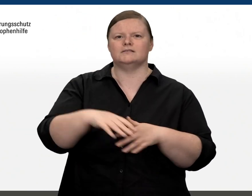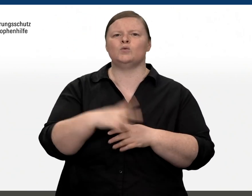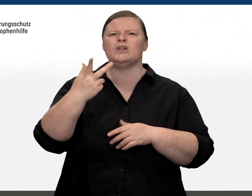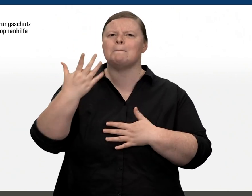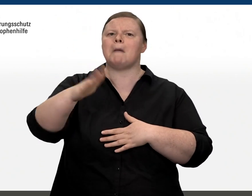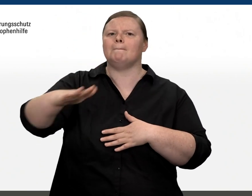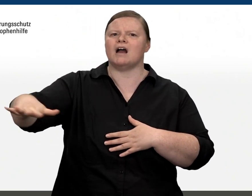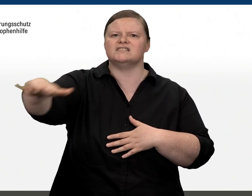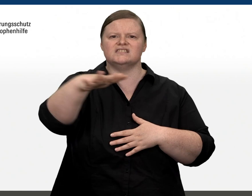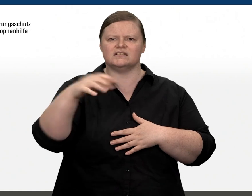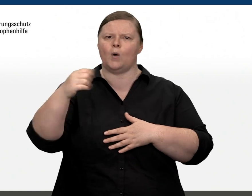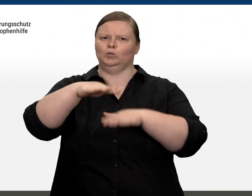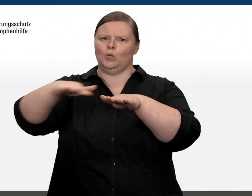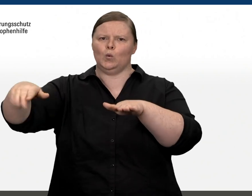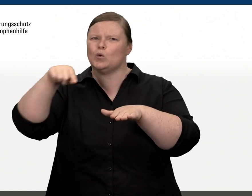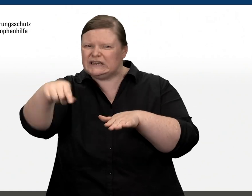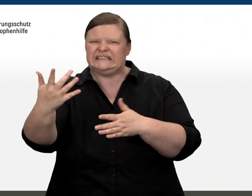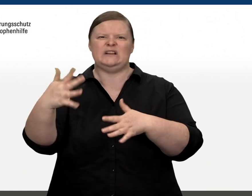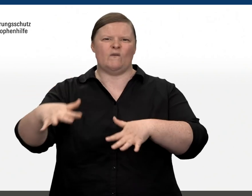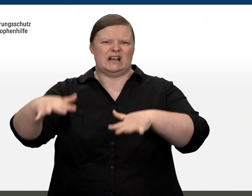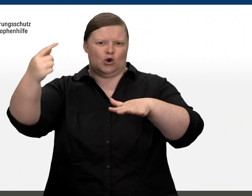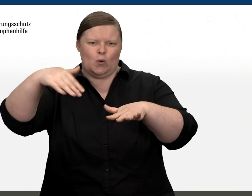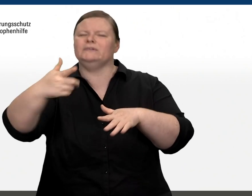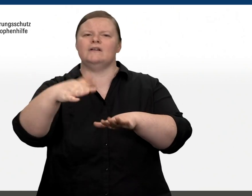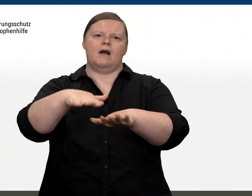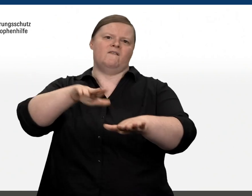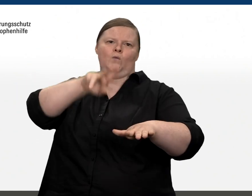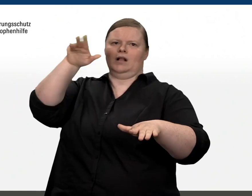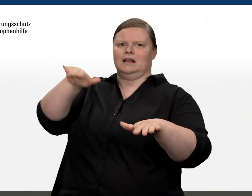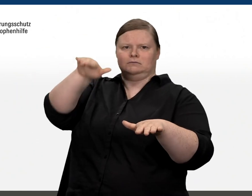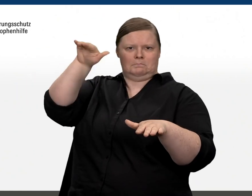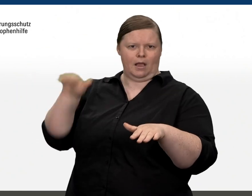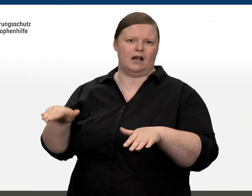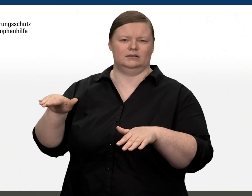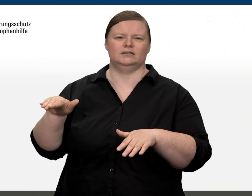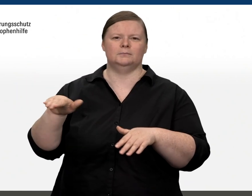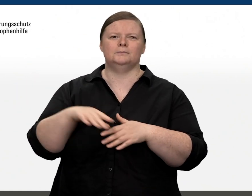oder von Parkplätzen